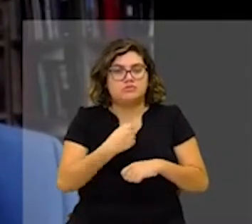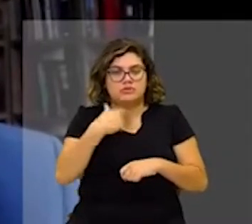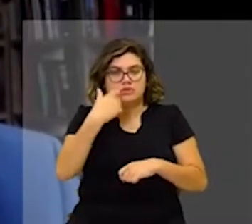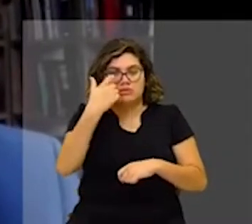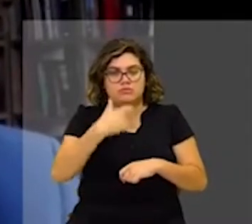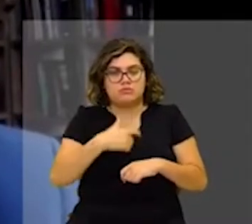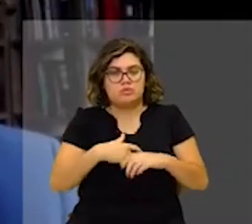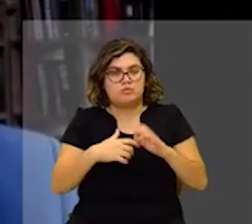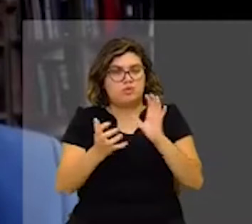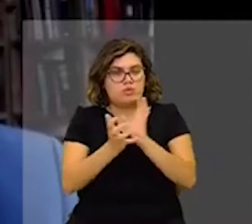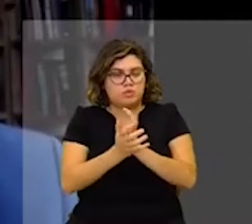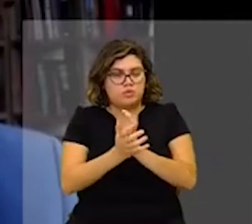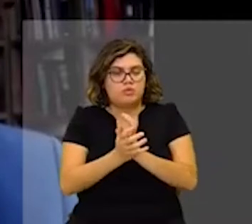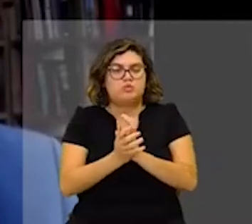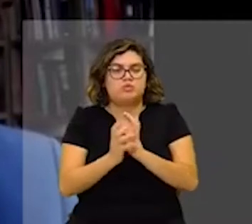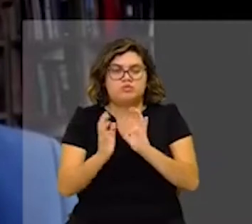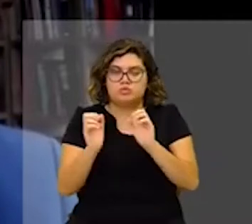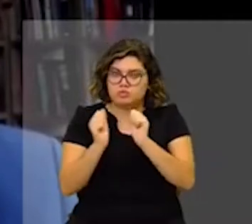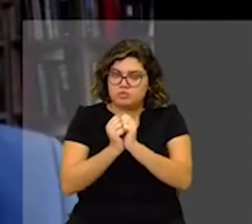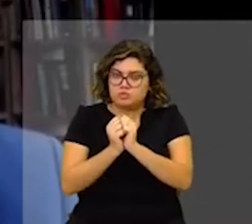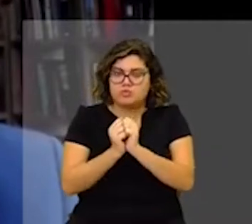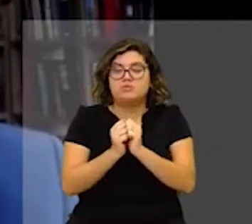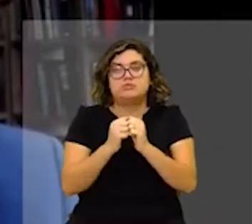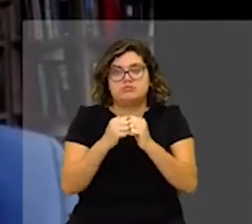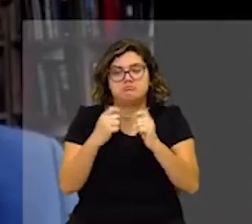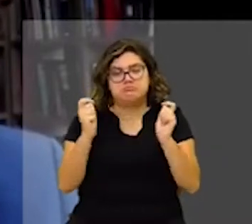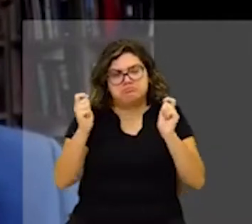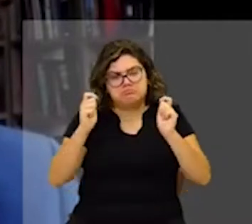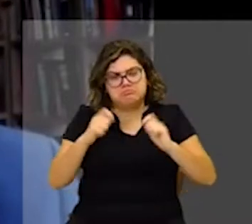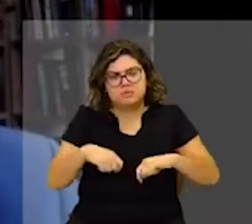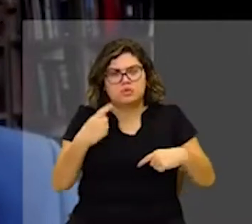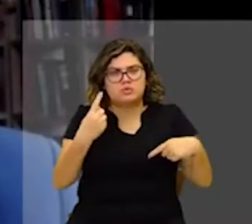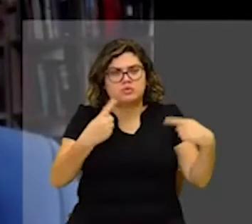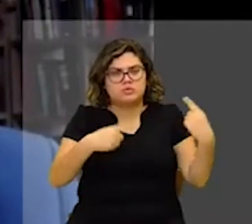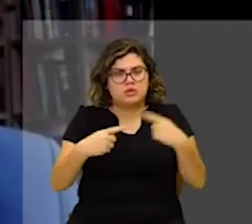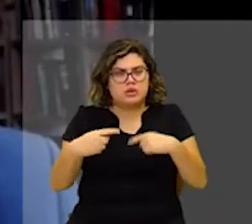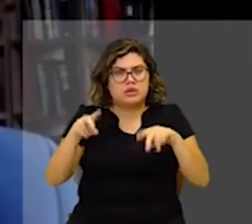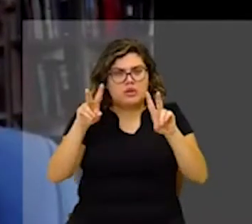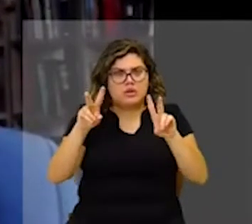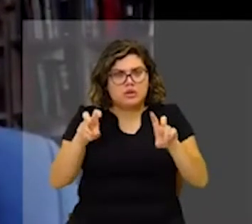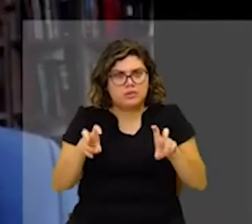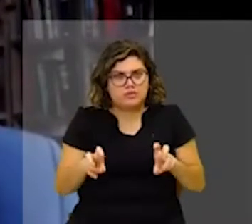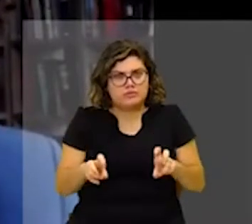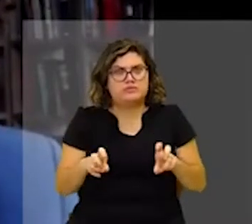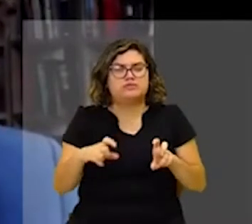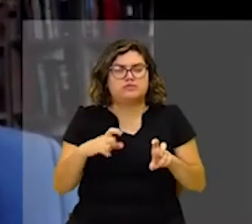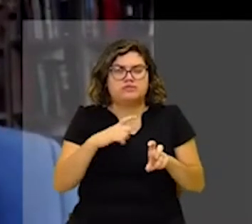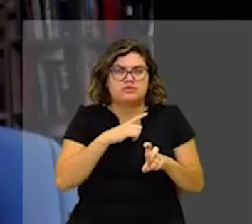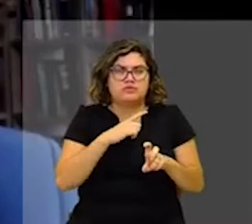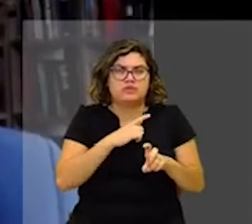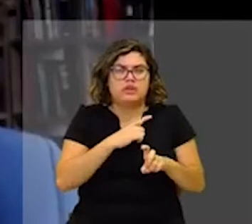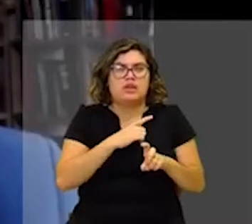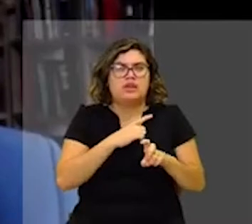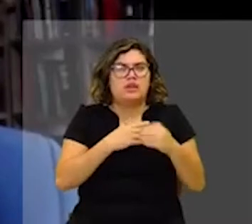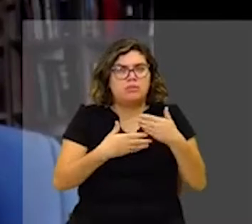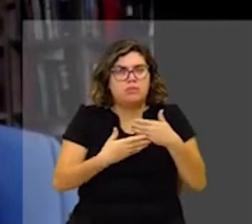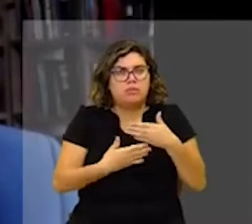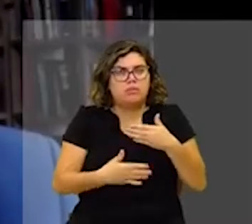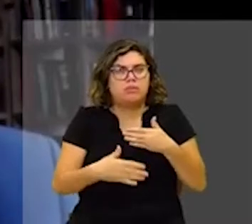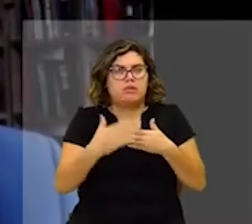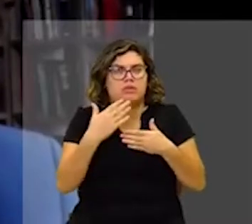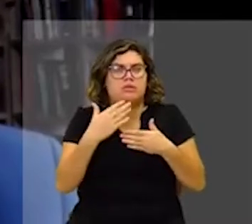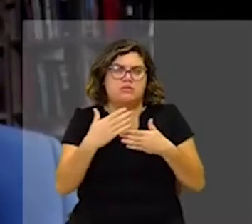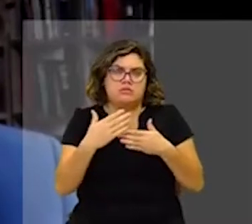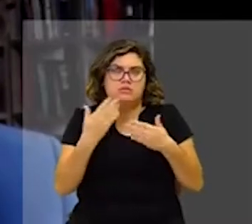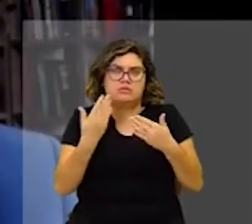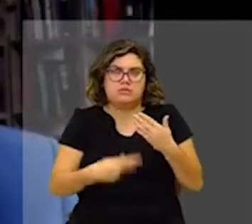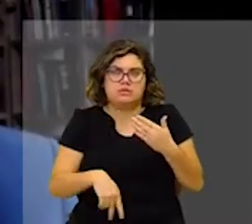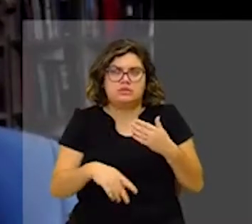de trabalho discutir esse assunto que se coloca de modo tão extenso nesse painel aqui nós vamos